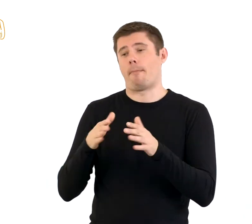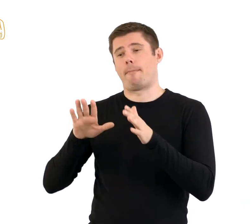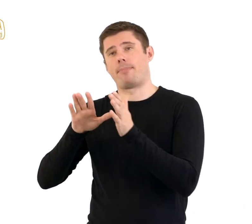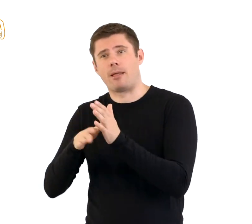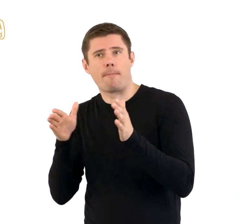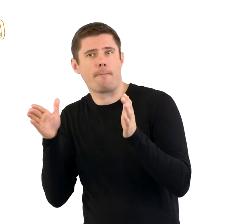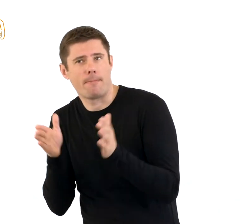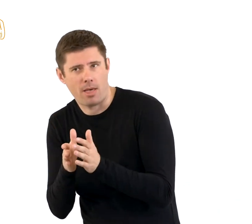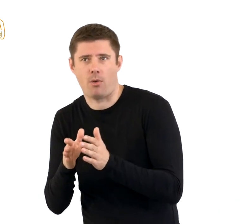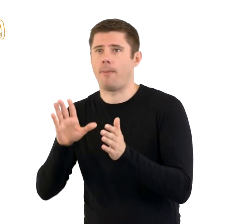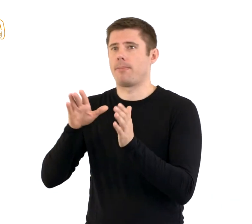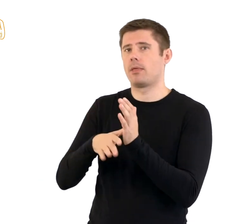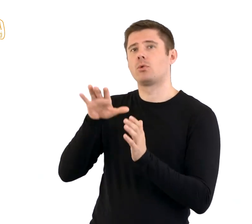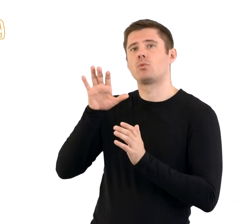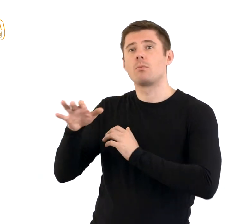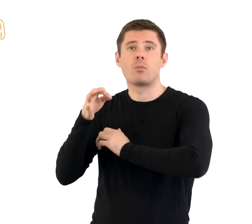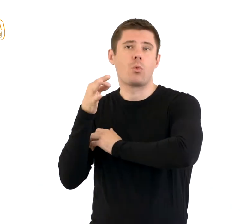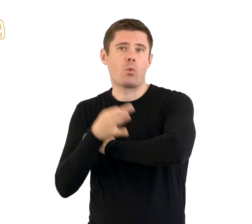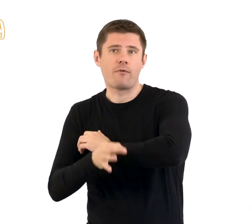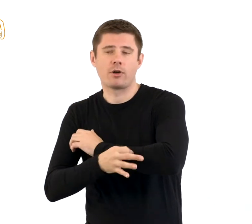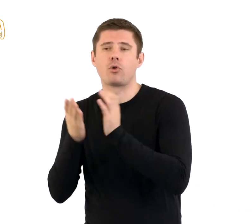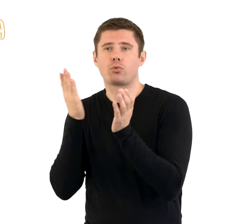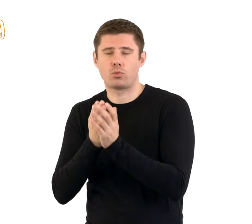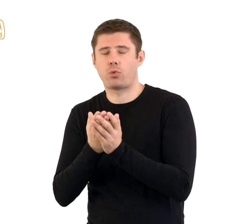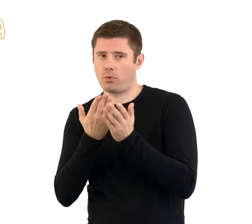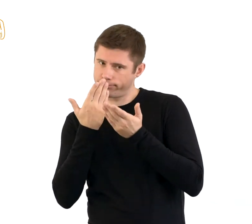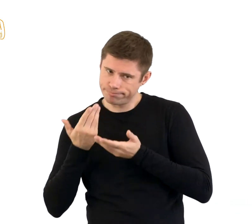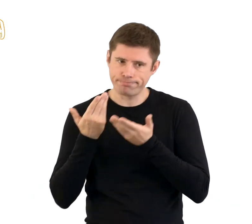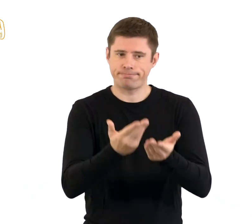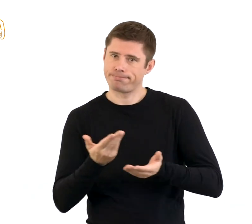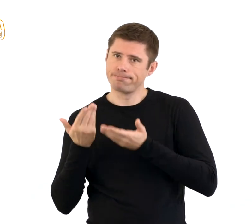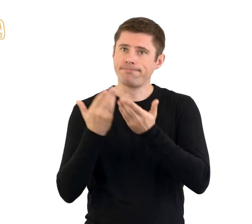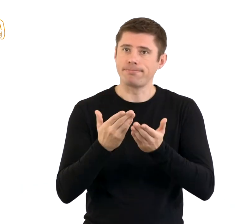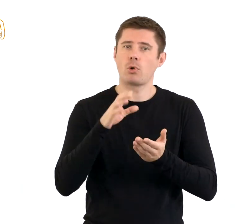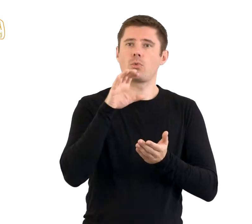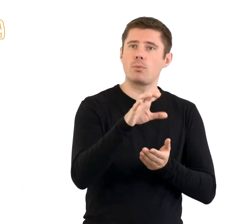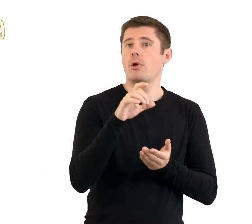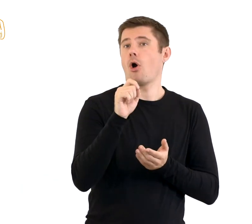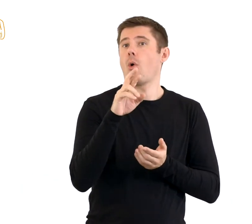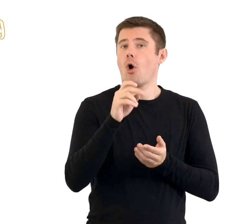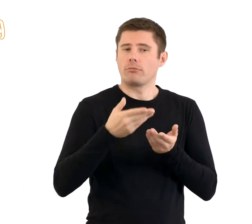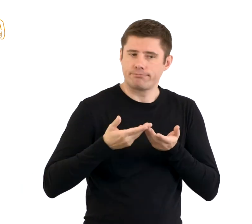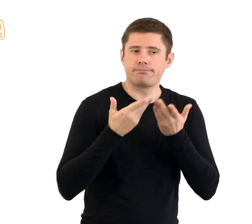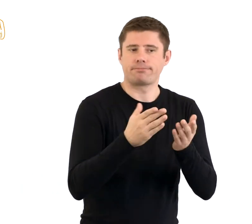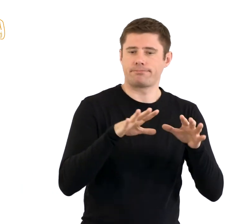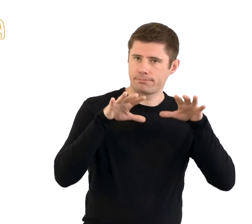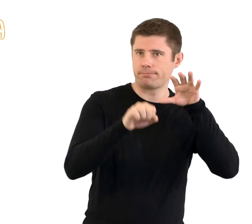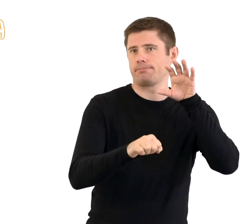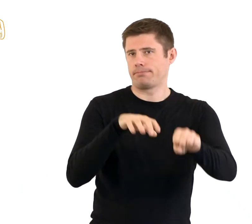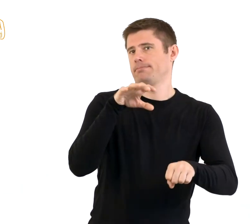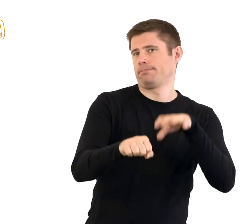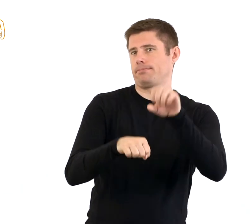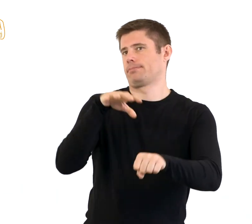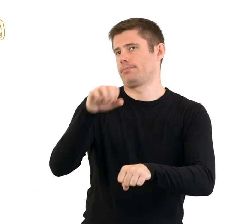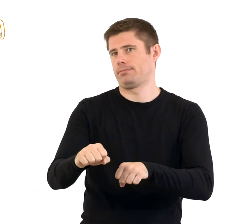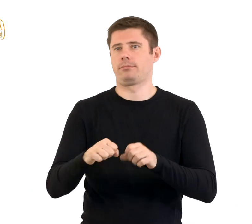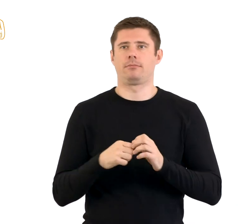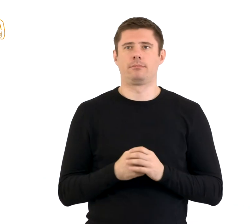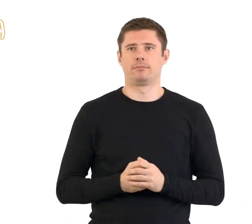także mniejsze obszary miejskie oraz miasta uniwersyteckie coraz częściej oferują przestrzenie dla coworkingu